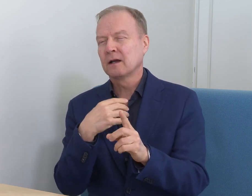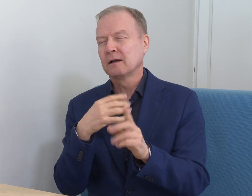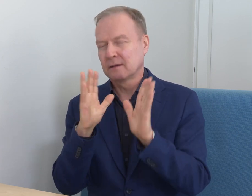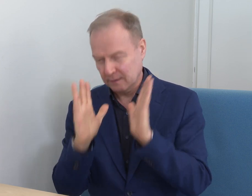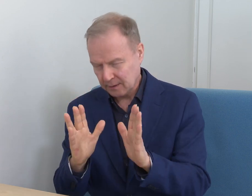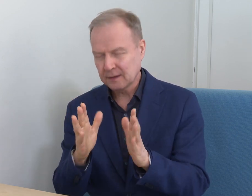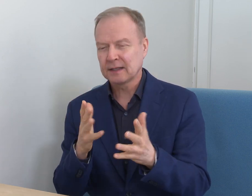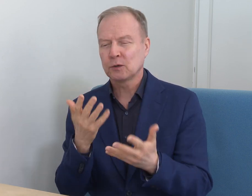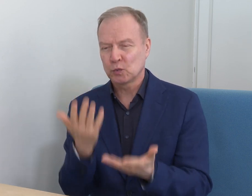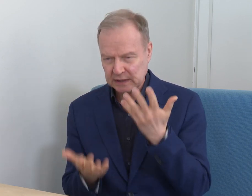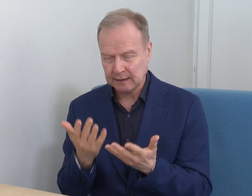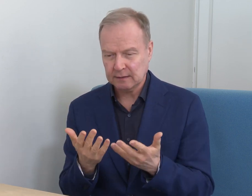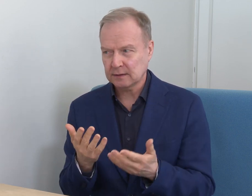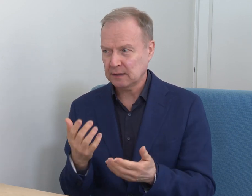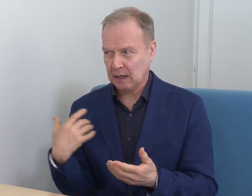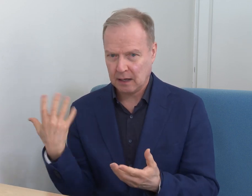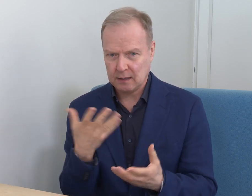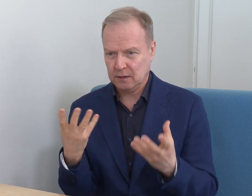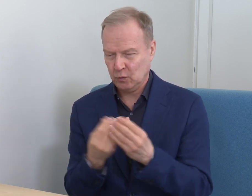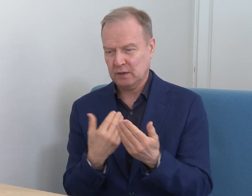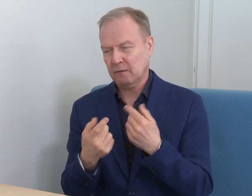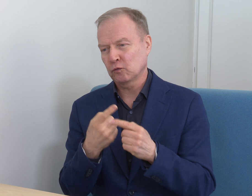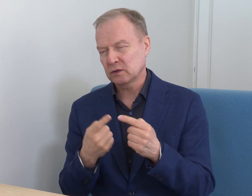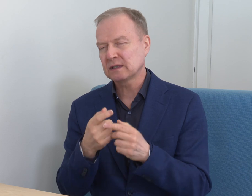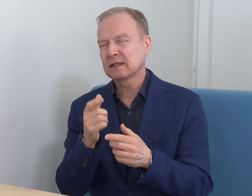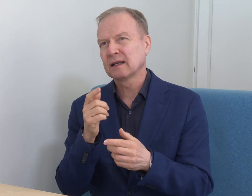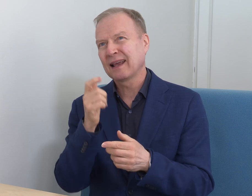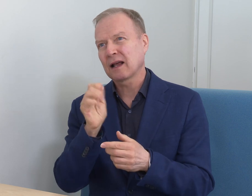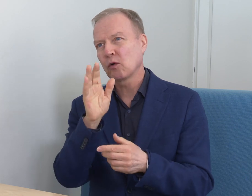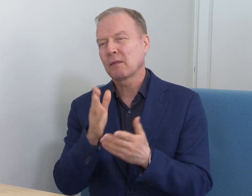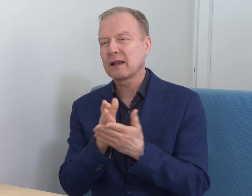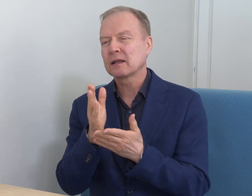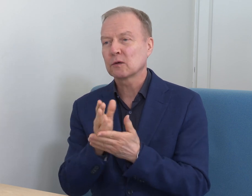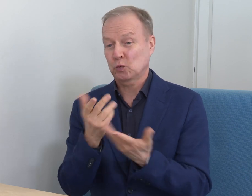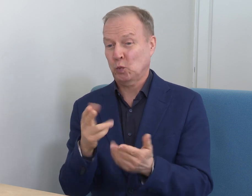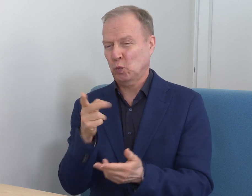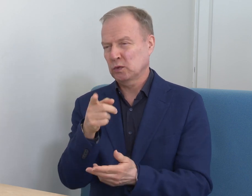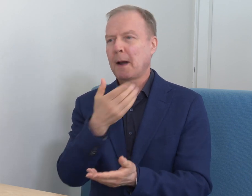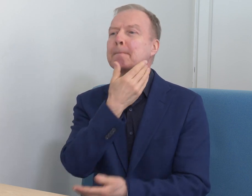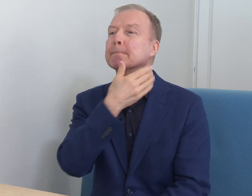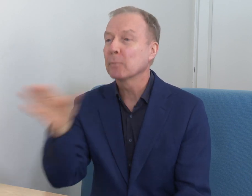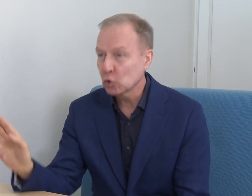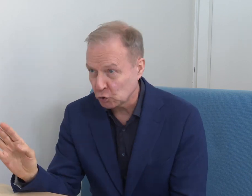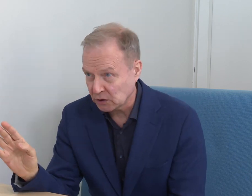Ja isona tavoitteena on nyt saada tämä uusi linjaus poistettua.